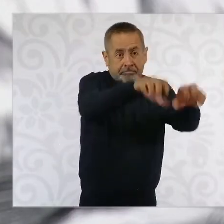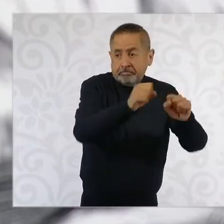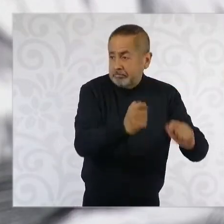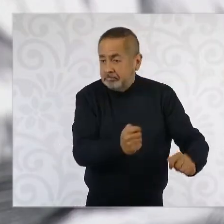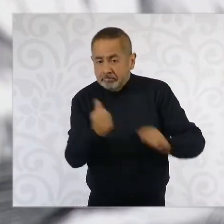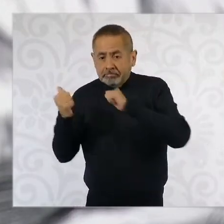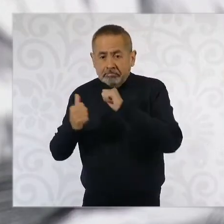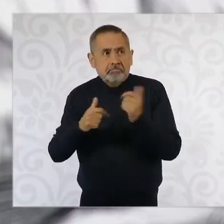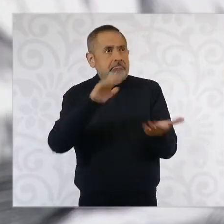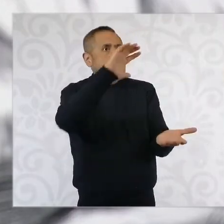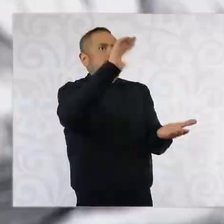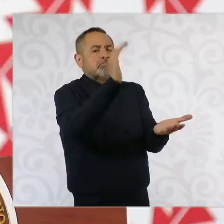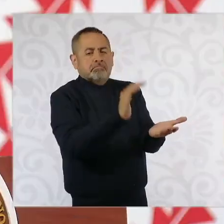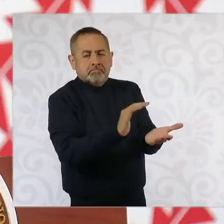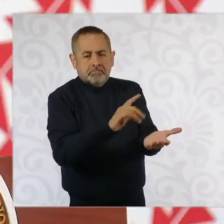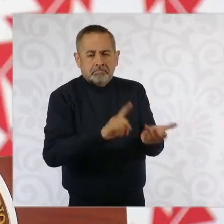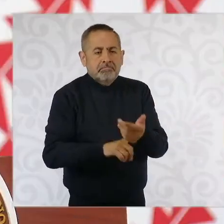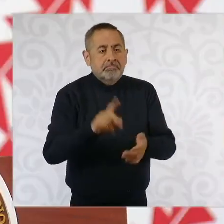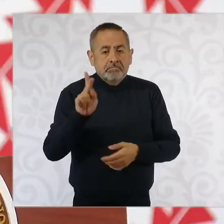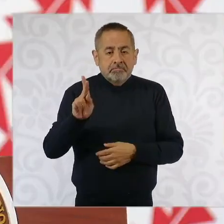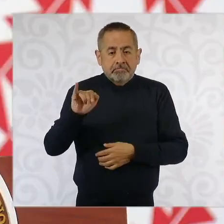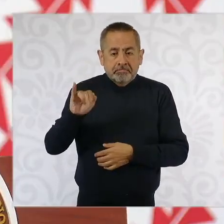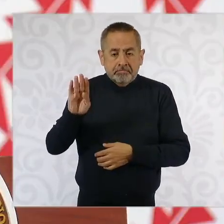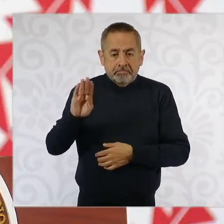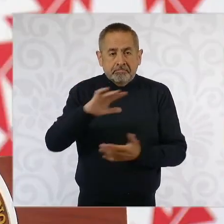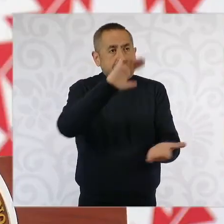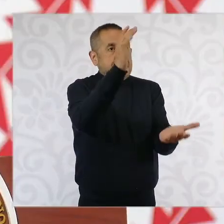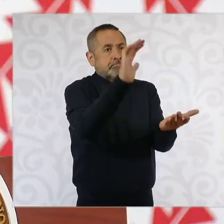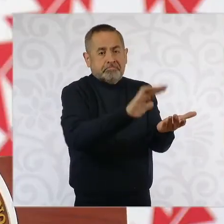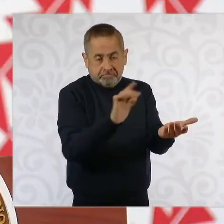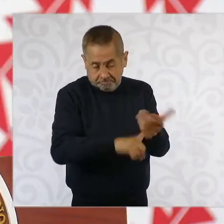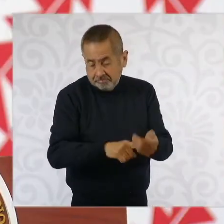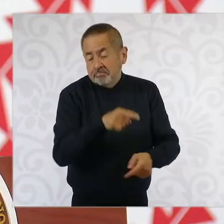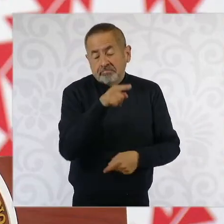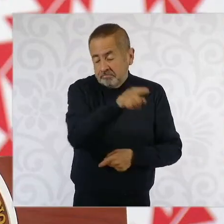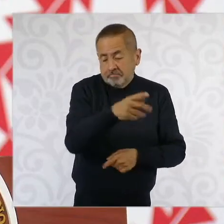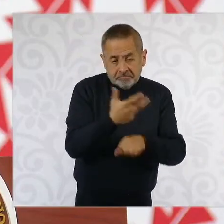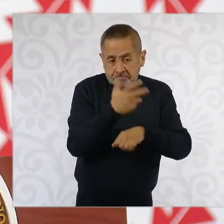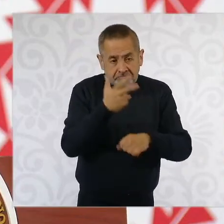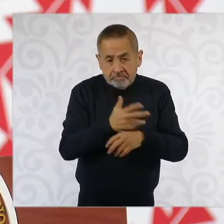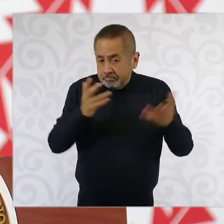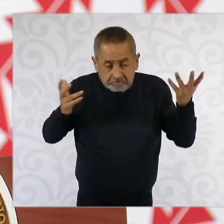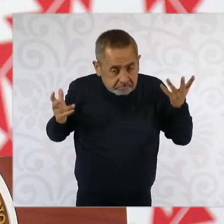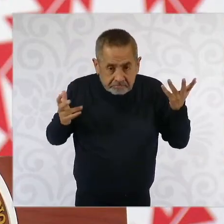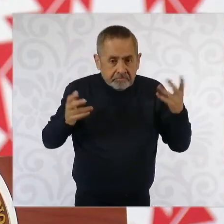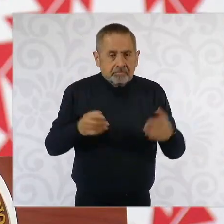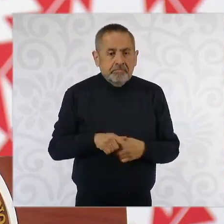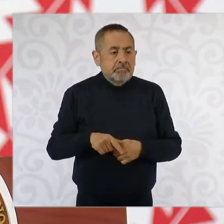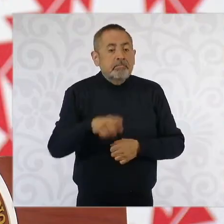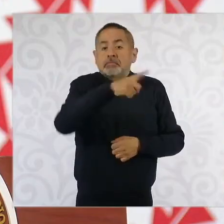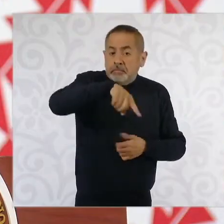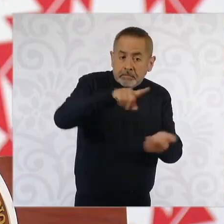existiera del producto interno bruto en Estados Unidos la aportación de las y los mexicanos que